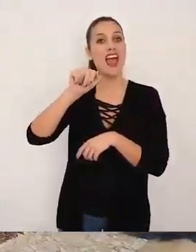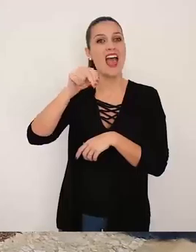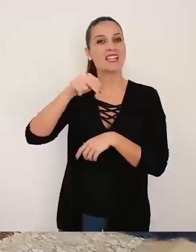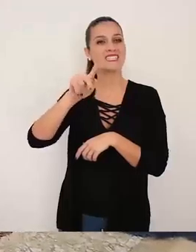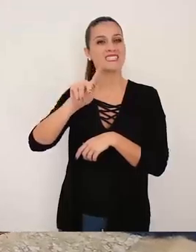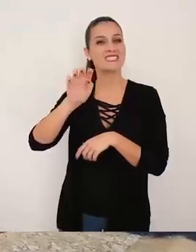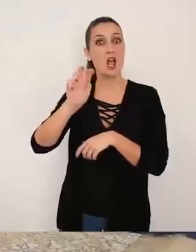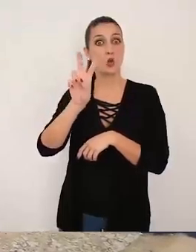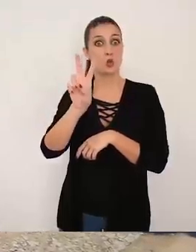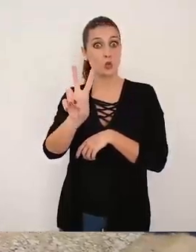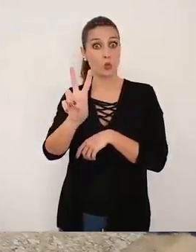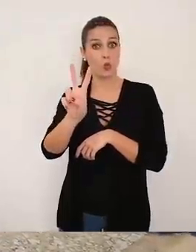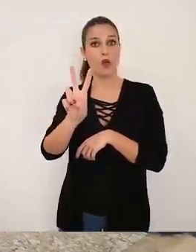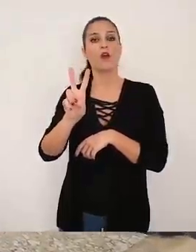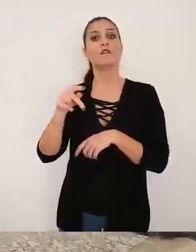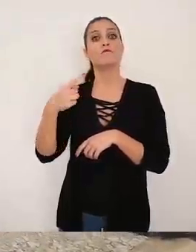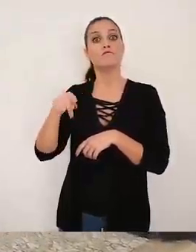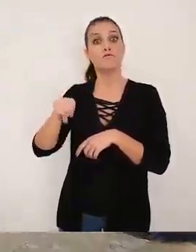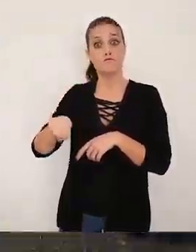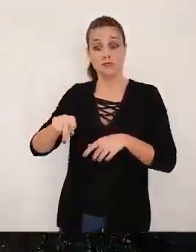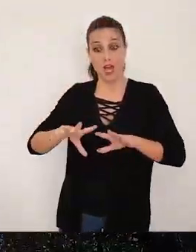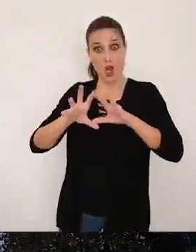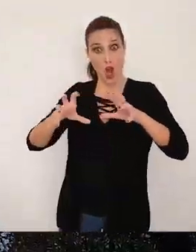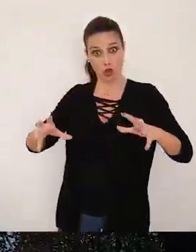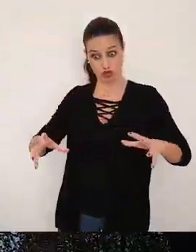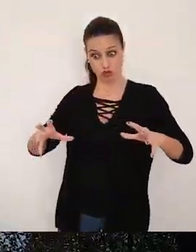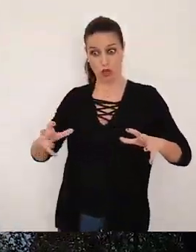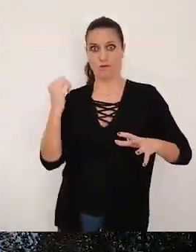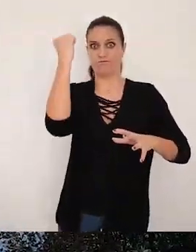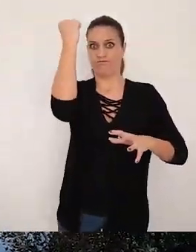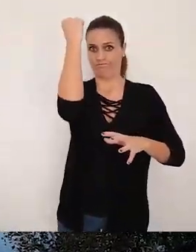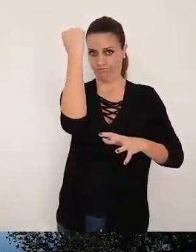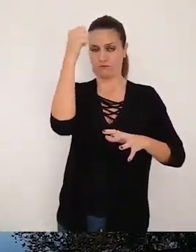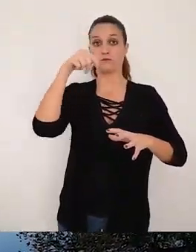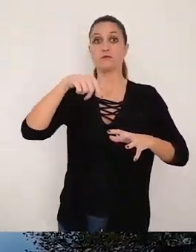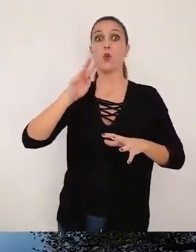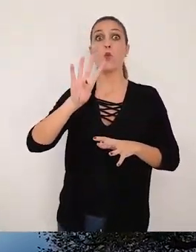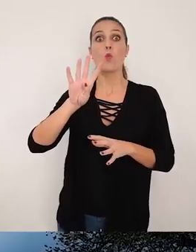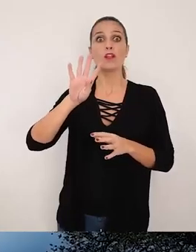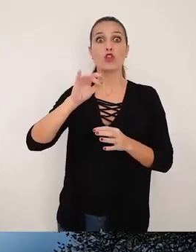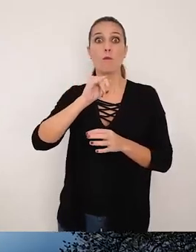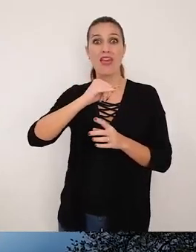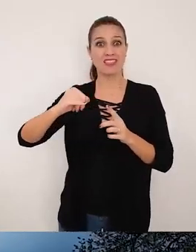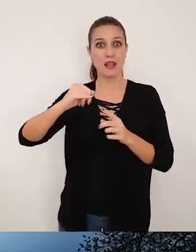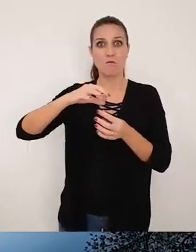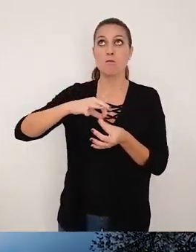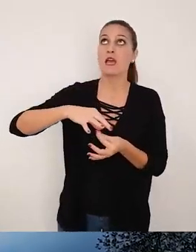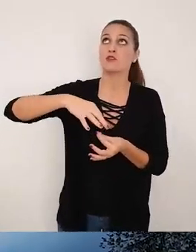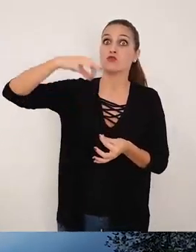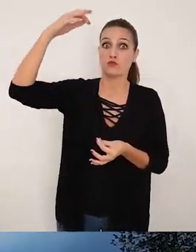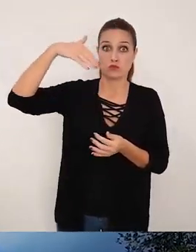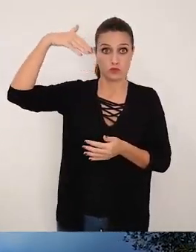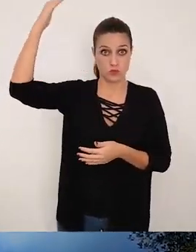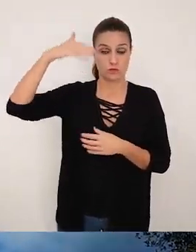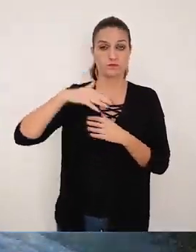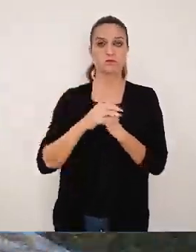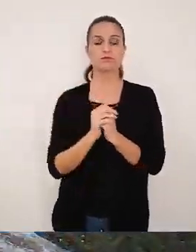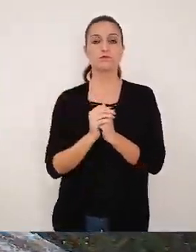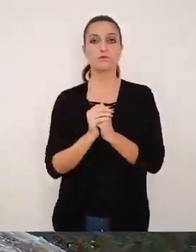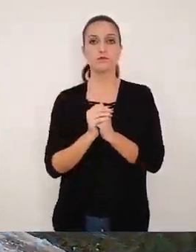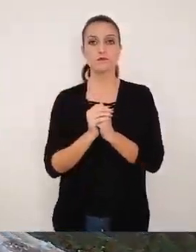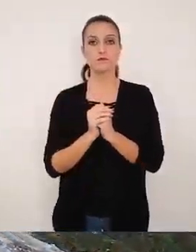rocciosa che lo eleva dal suolo a oltre 4 metri e mezzo d’altezza.